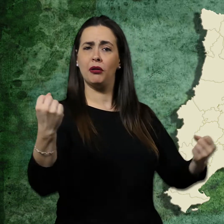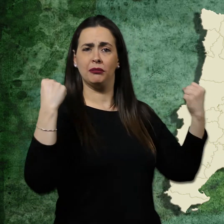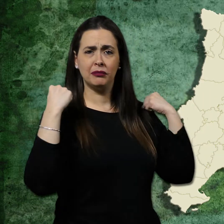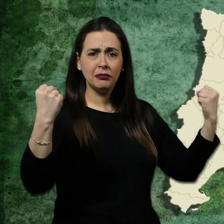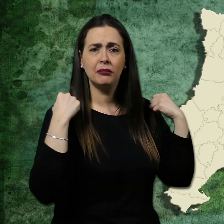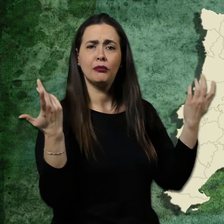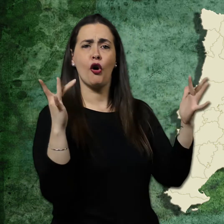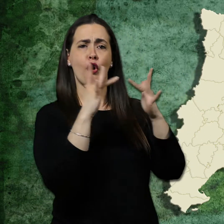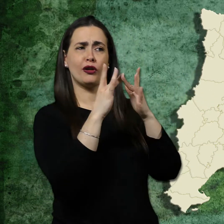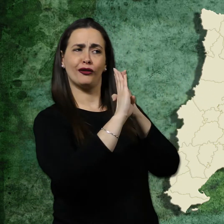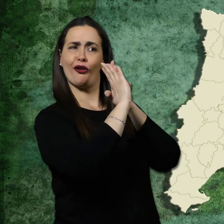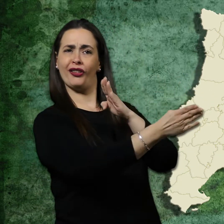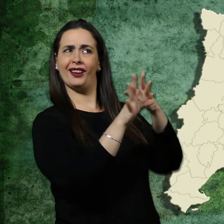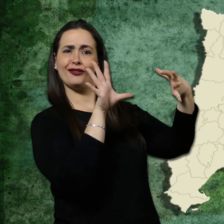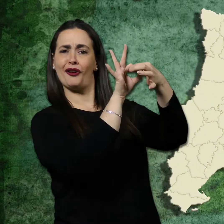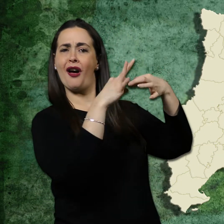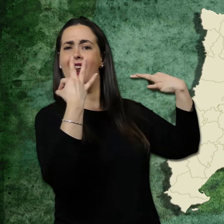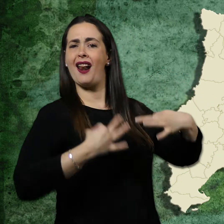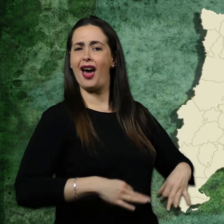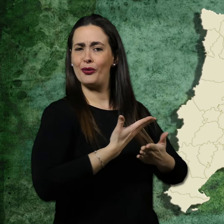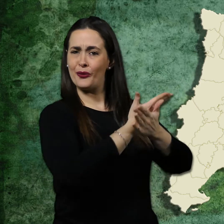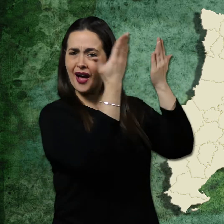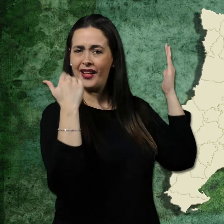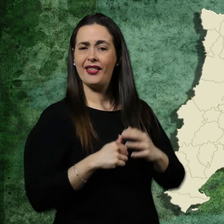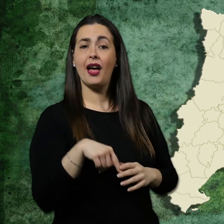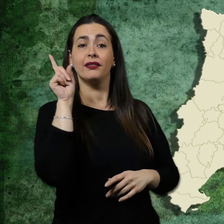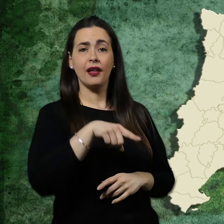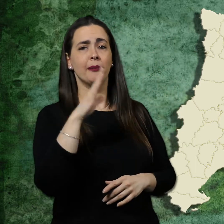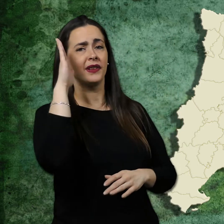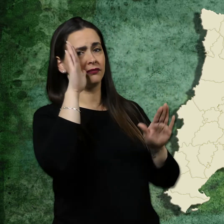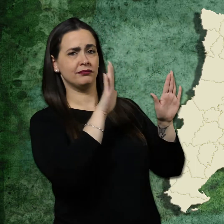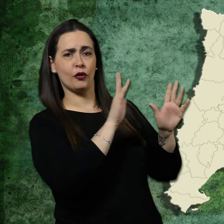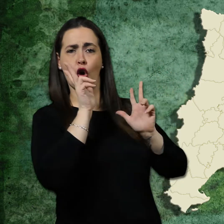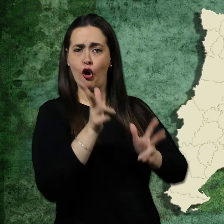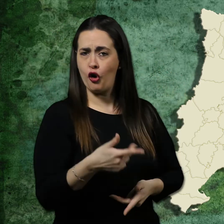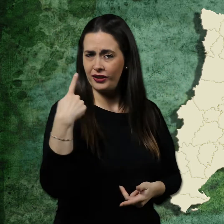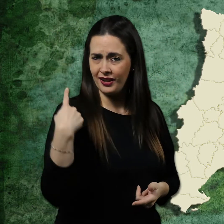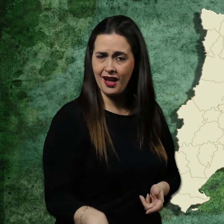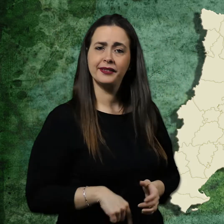ofereix la possibilitat de fer activitat física en contacte directe amb la natura aprofitant també els allotjaments turístics del municipi.